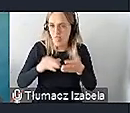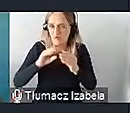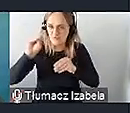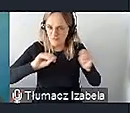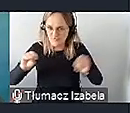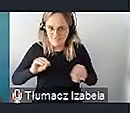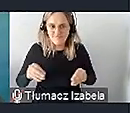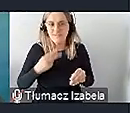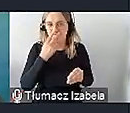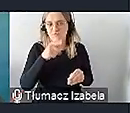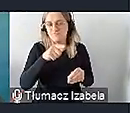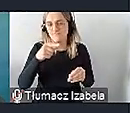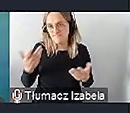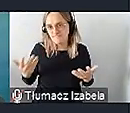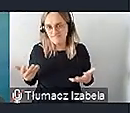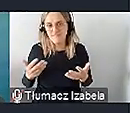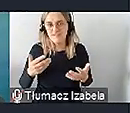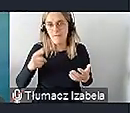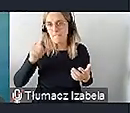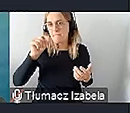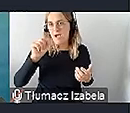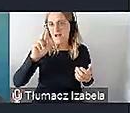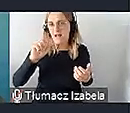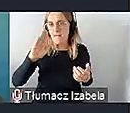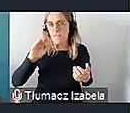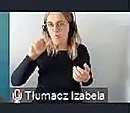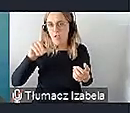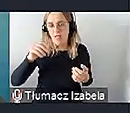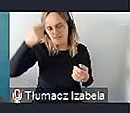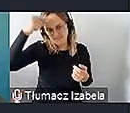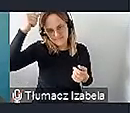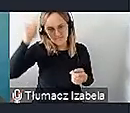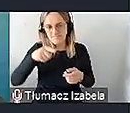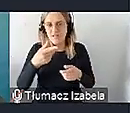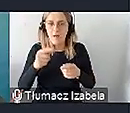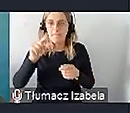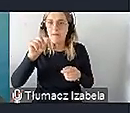Tu mamy takie parabole niepełne. Tutaj tak samo jest parabola.